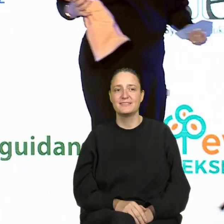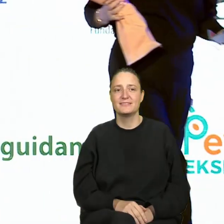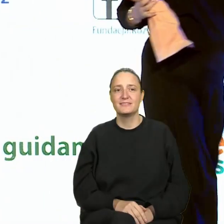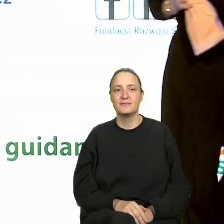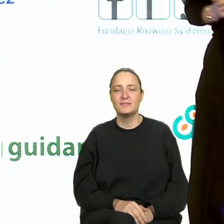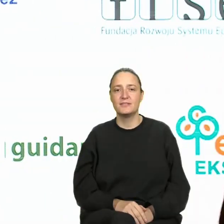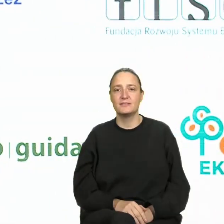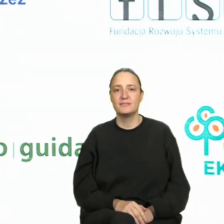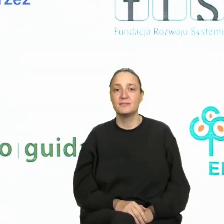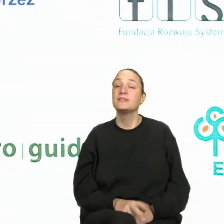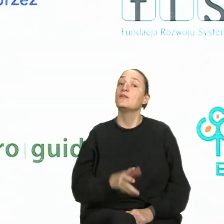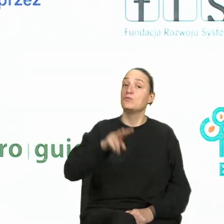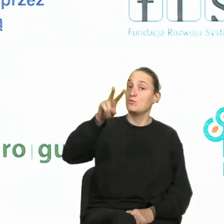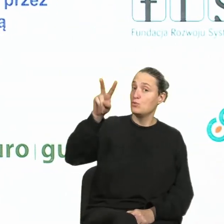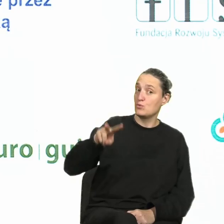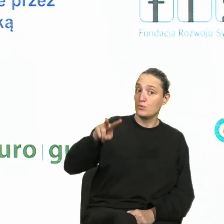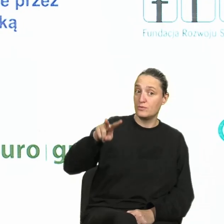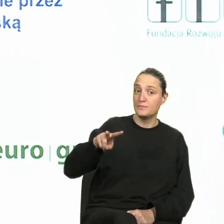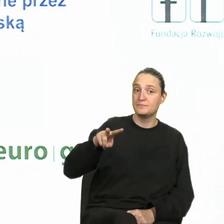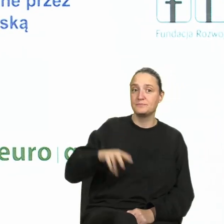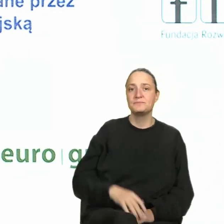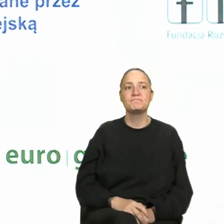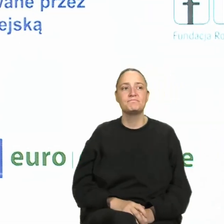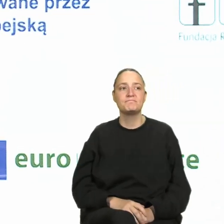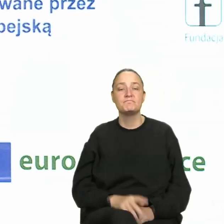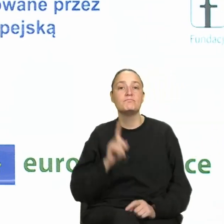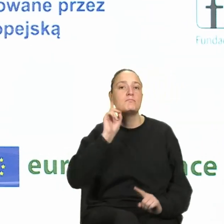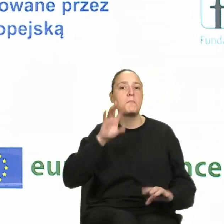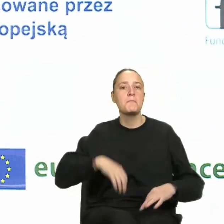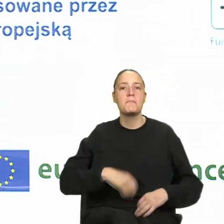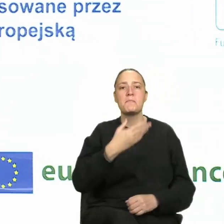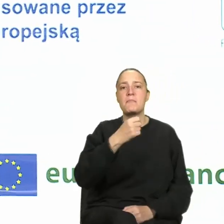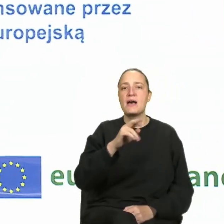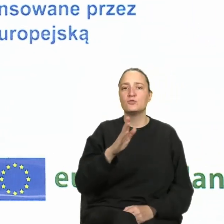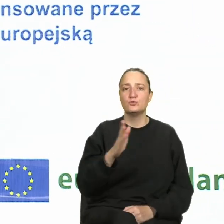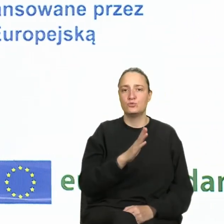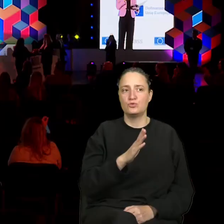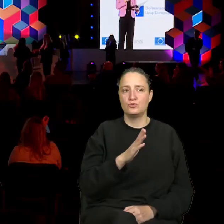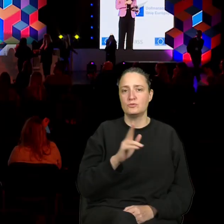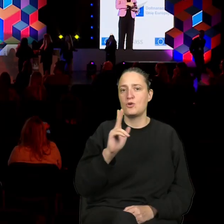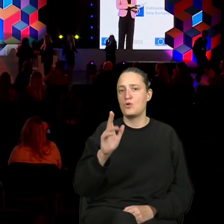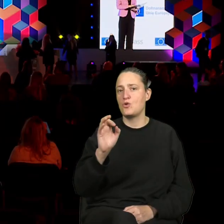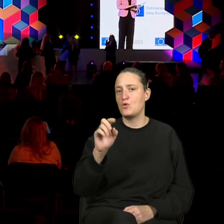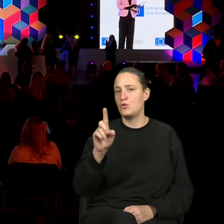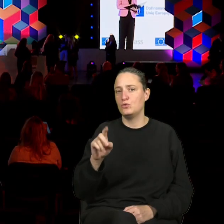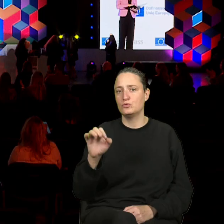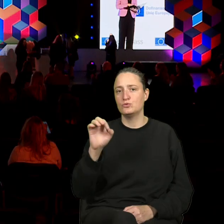To był profesor Piotr Mikiewicz z Uniwersytetu Dolnośląskiego DSW we Wrocławiu i Konrad Romaniuk,